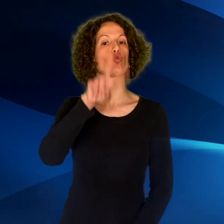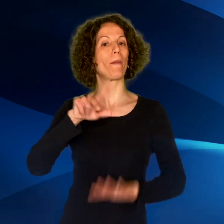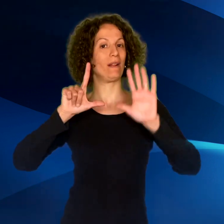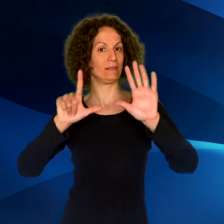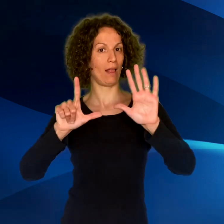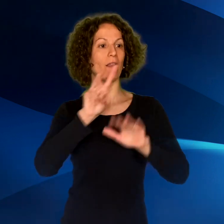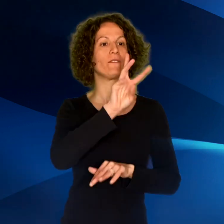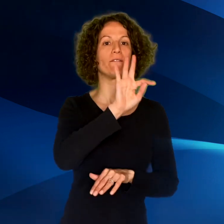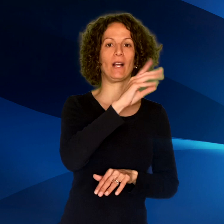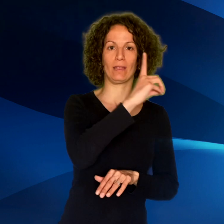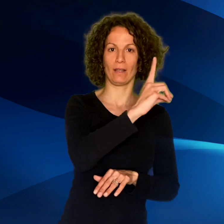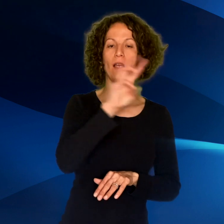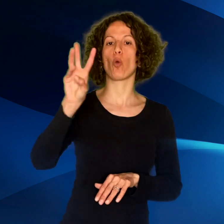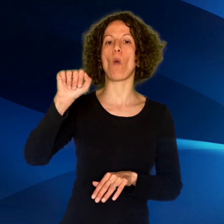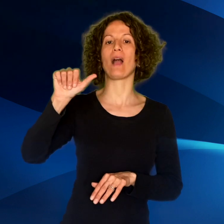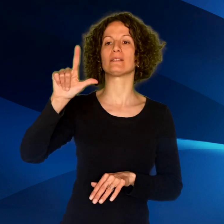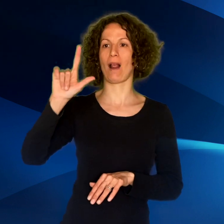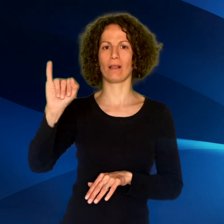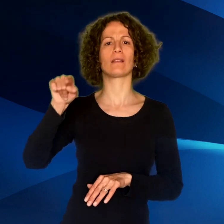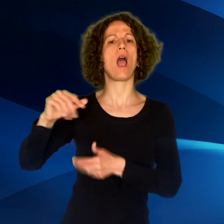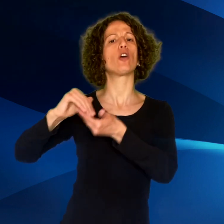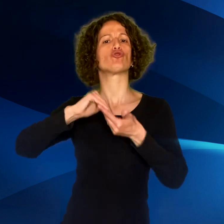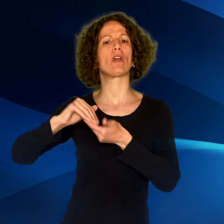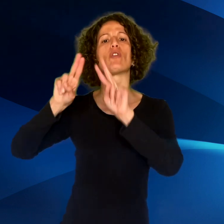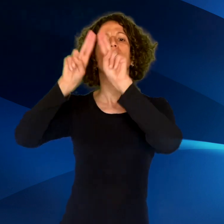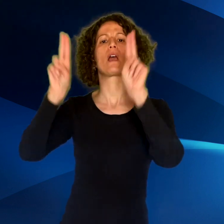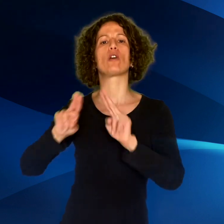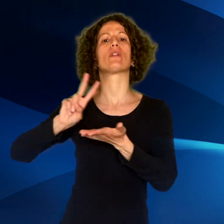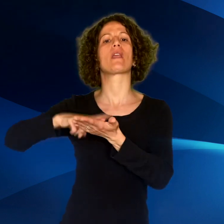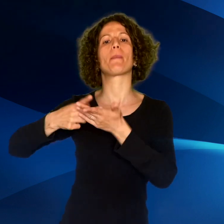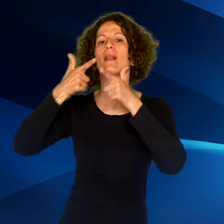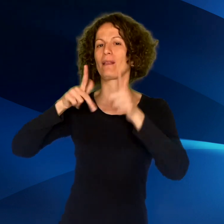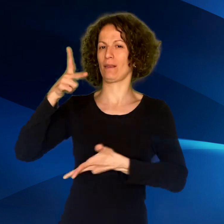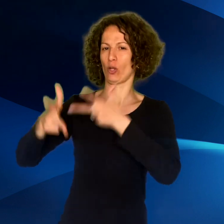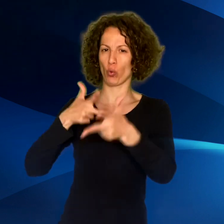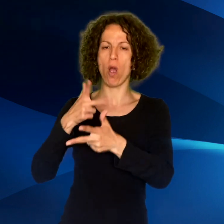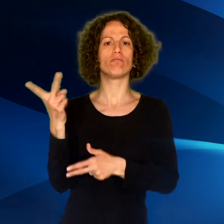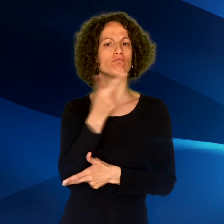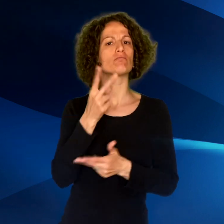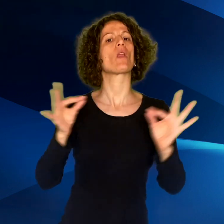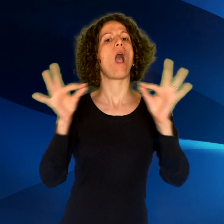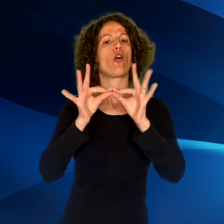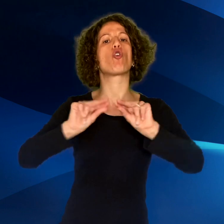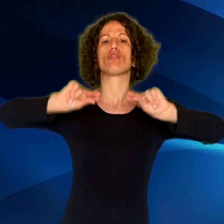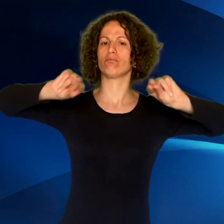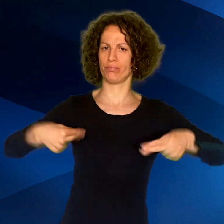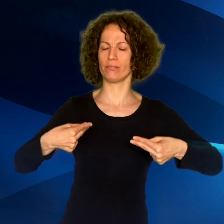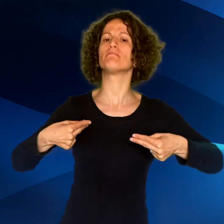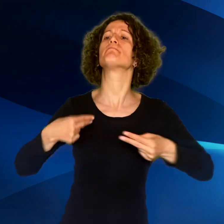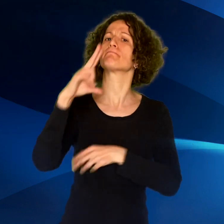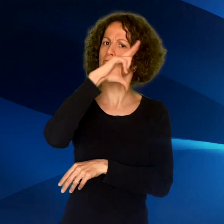L'accordo tra la WDF e l’Associazione internazionale di interpreti di lingua dei segni firmata nel 2007.